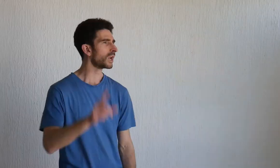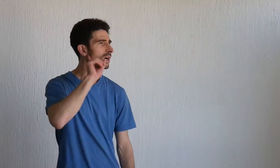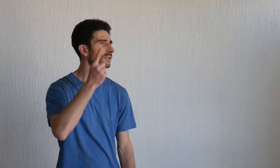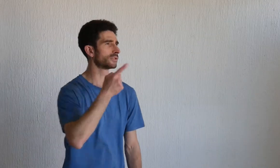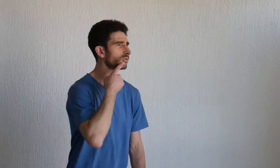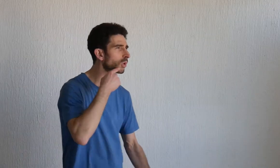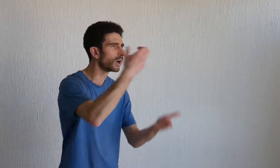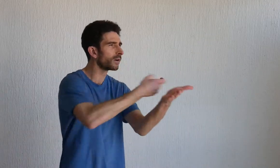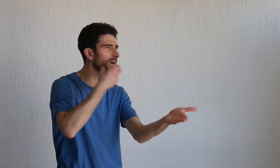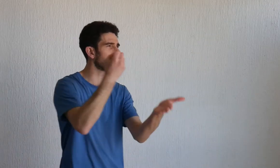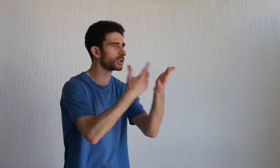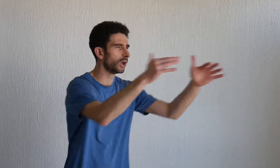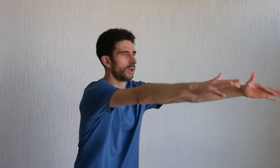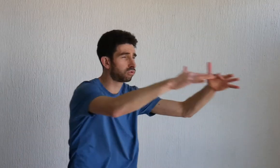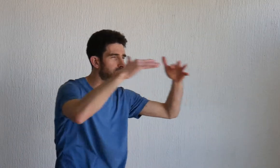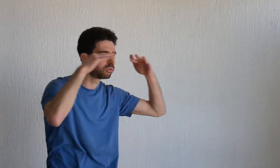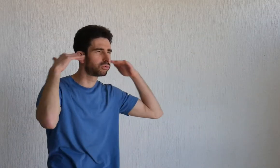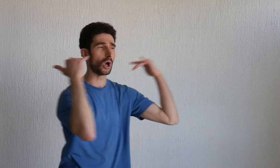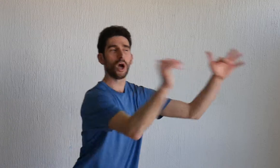baigner les sourds dans l'information.